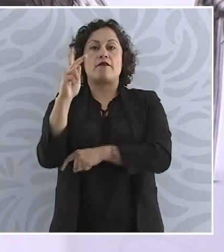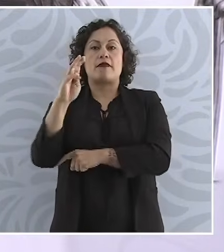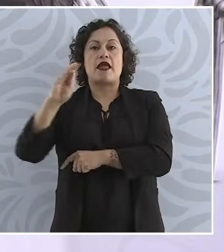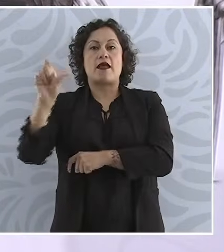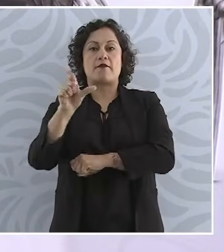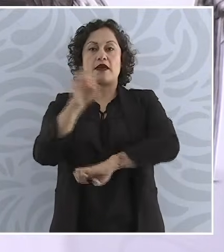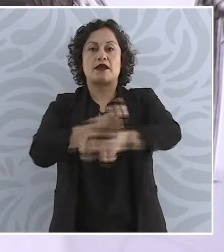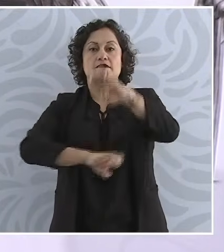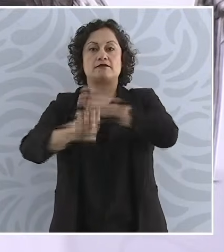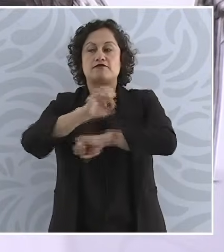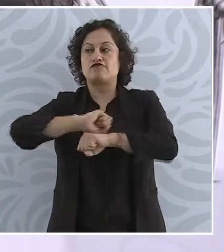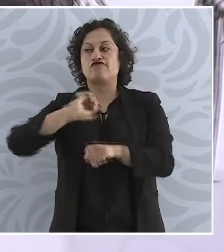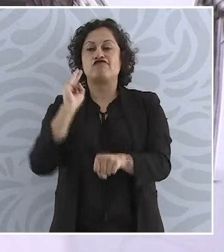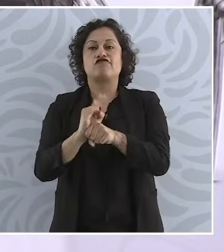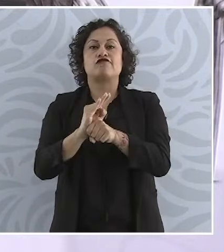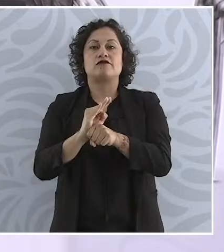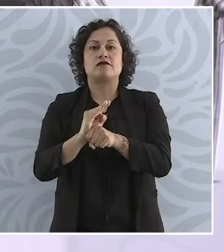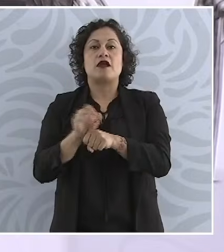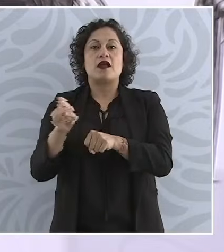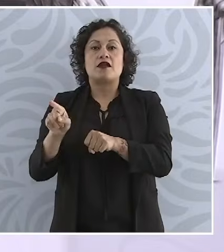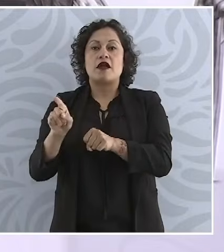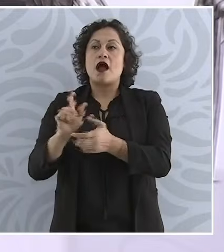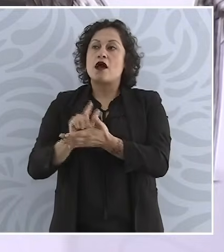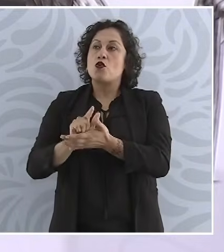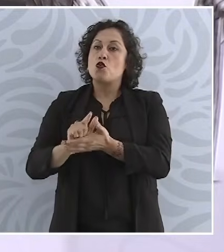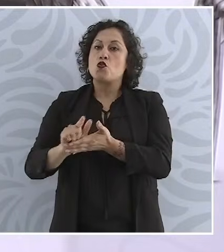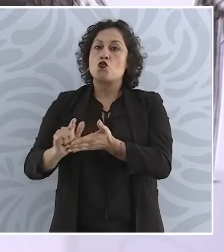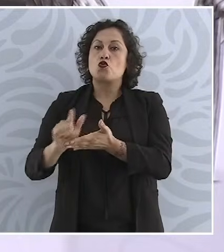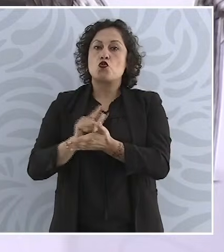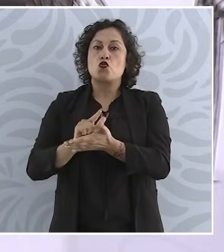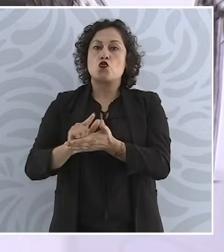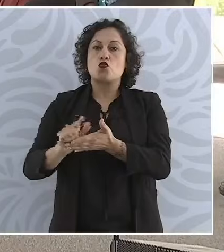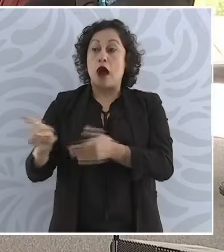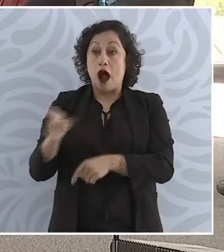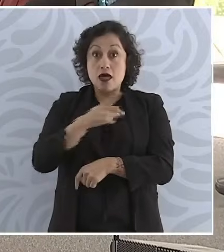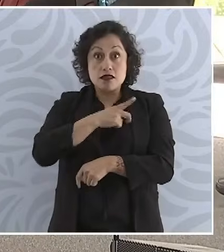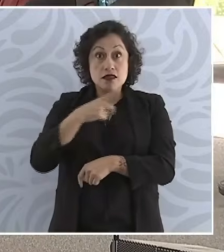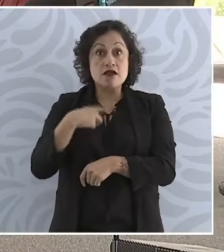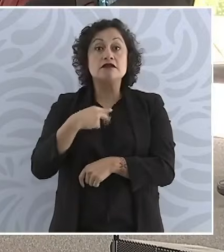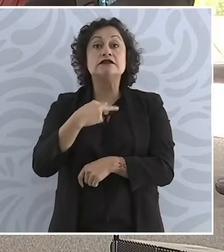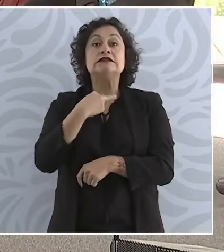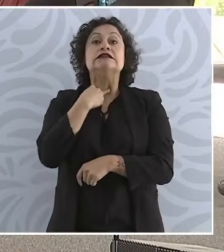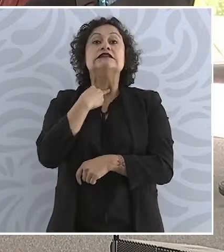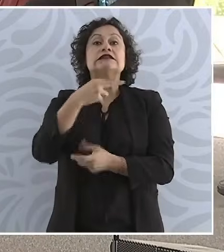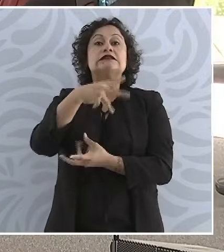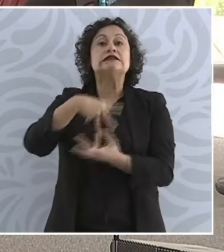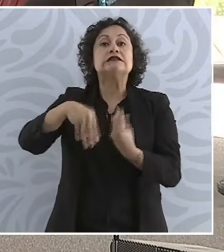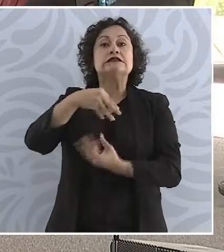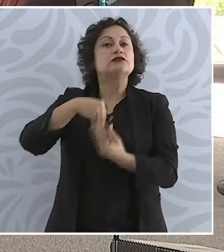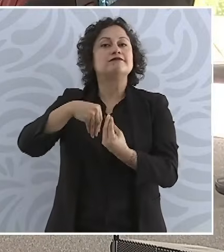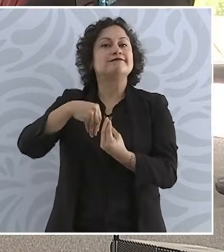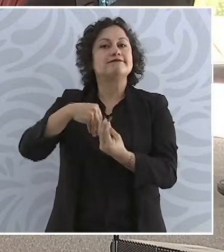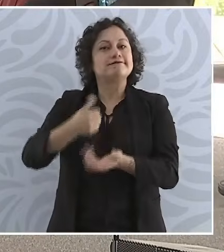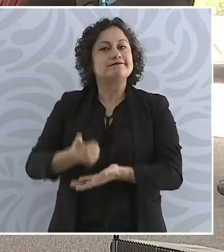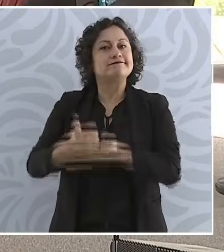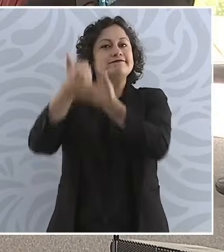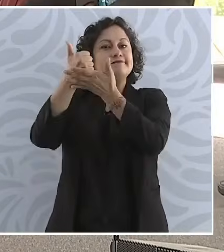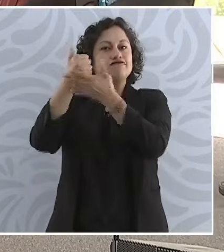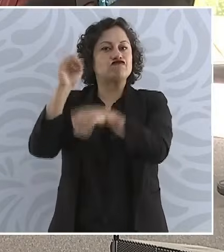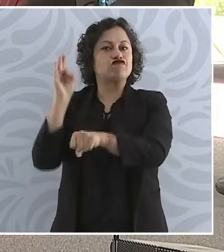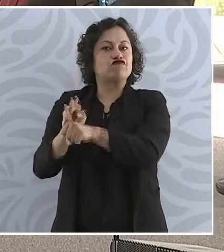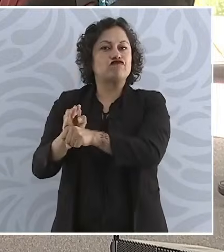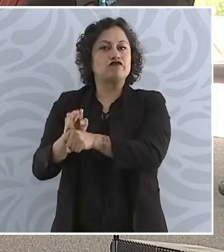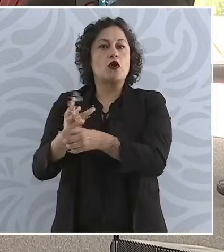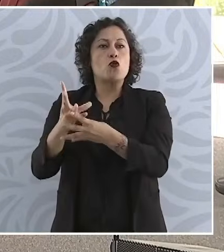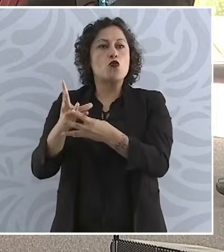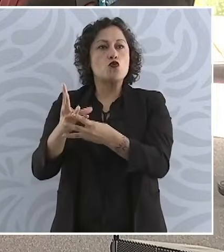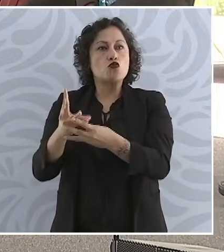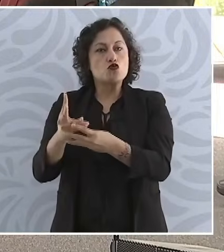desendeudamiento real de petróleos mexicanos y al mismo tiempo inició el